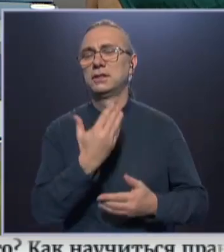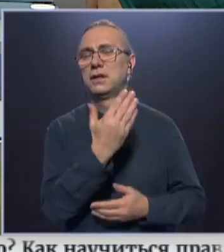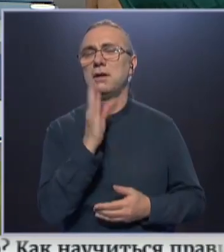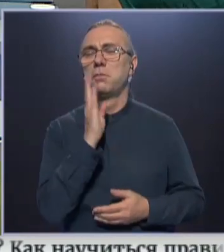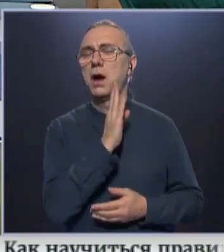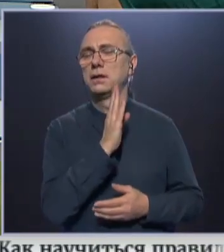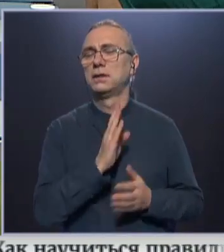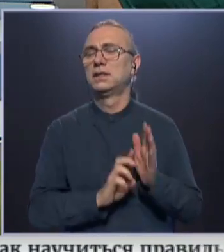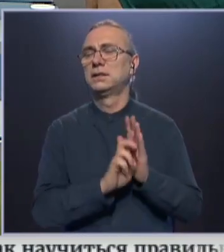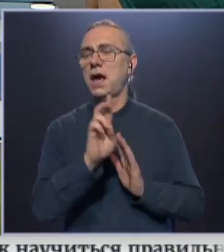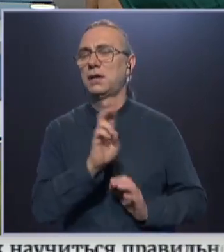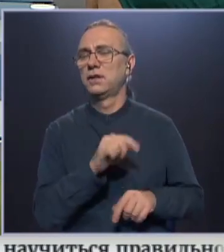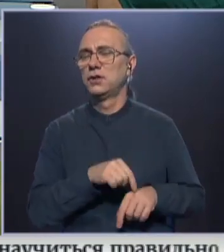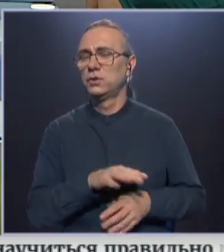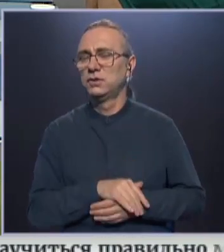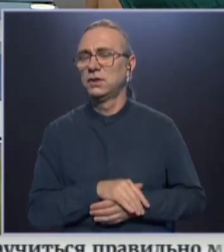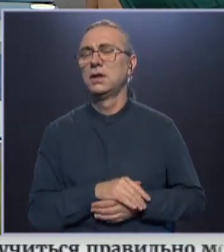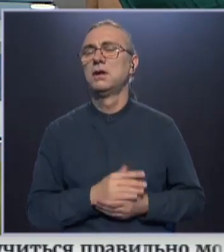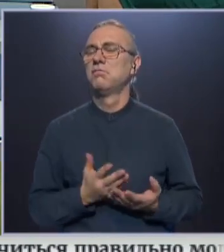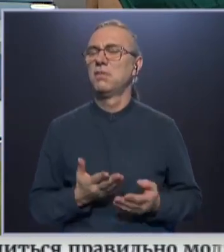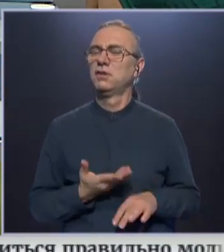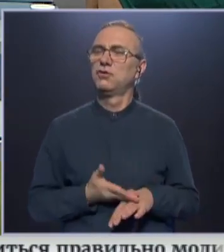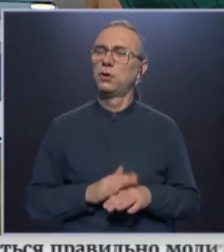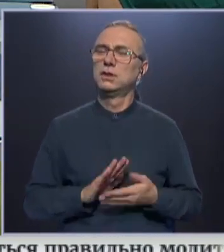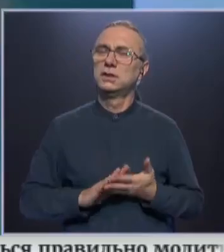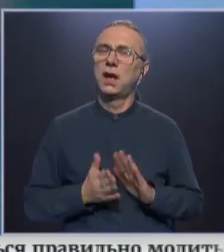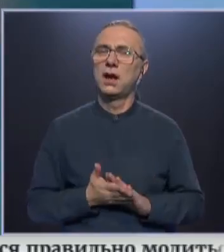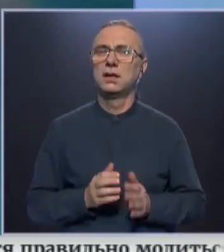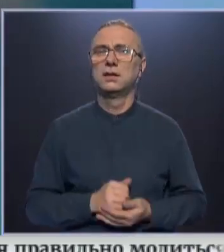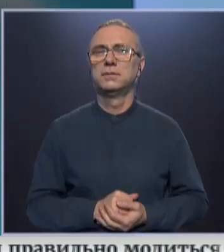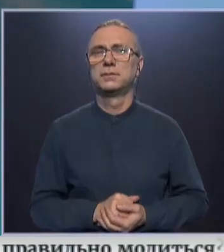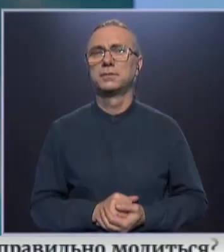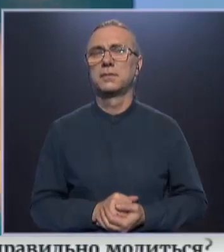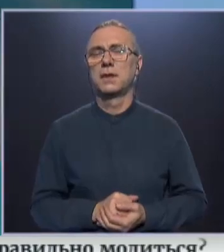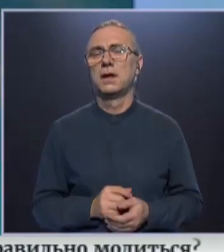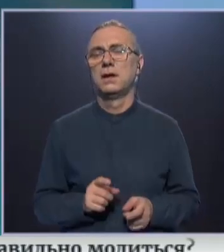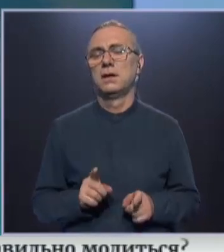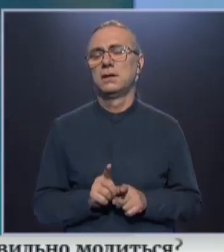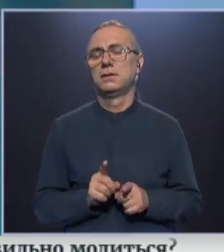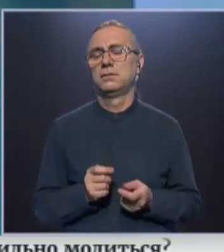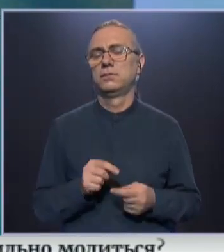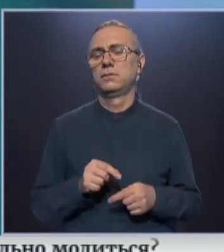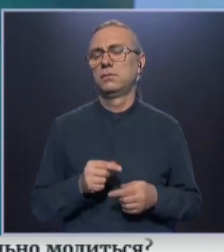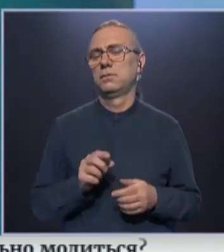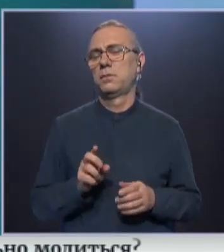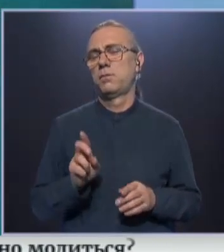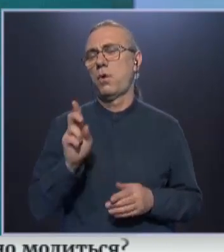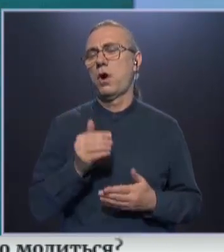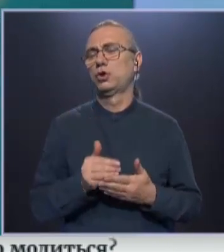тяжеленькое состояние добровольное Бога отступничество такого поэтому в общем если у человека хотят такой